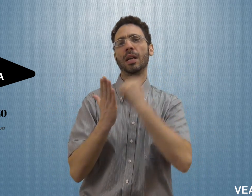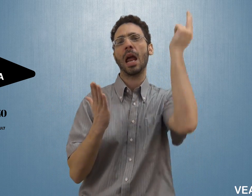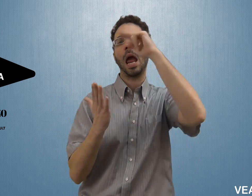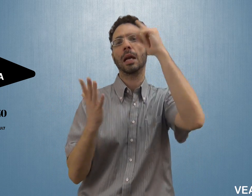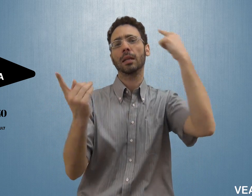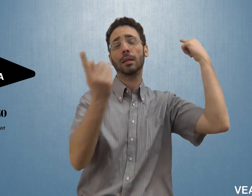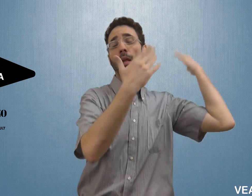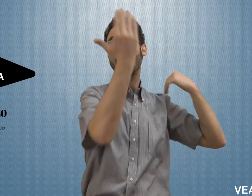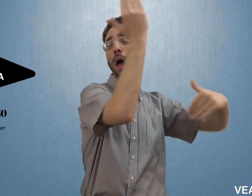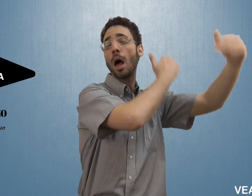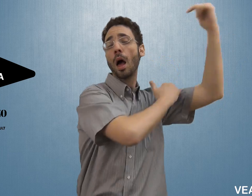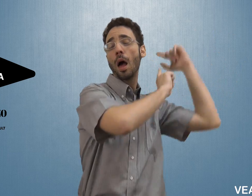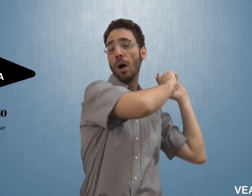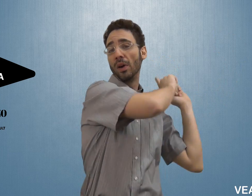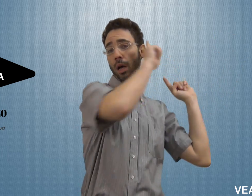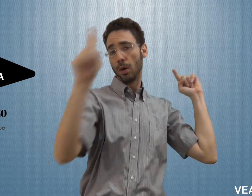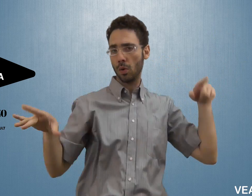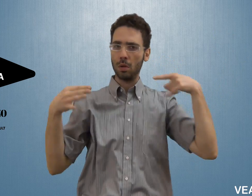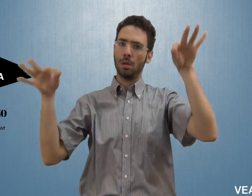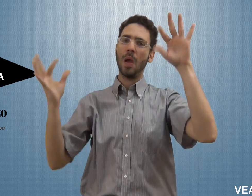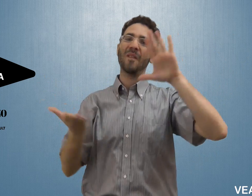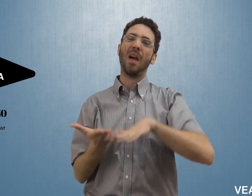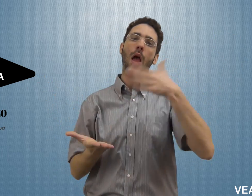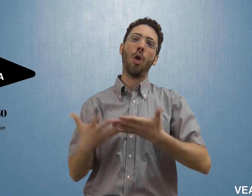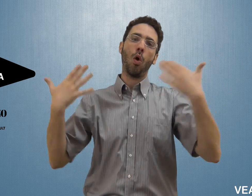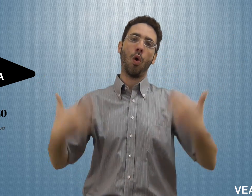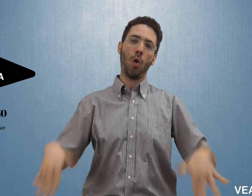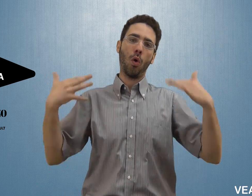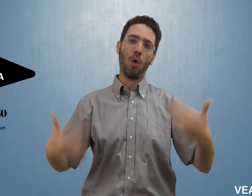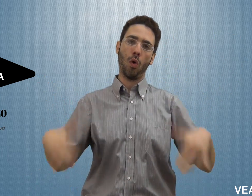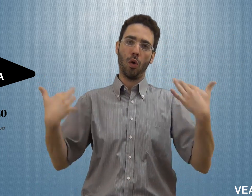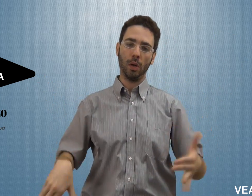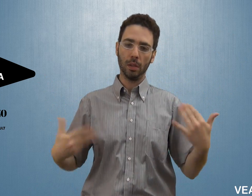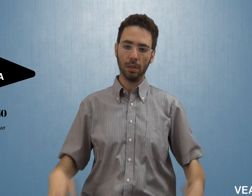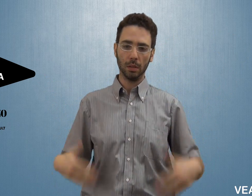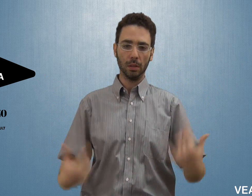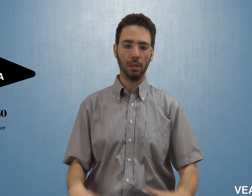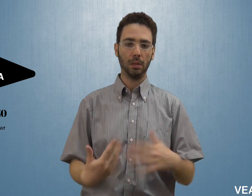nella storia dell’arte fin dai tempi antichi -